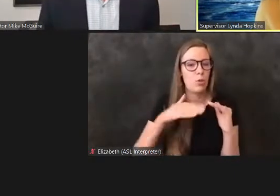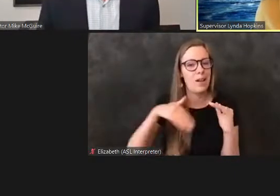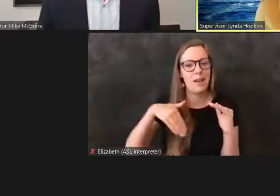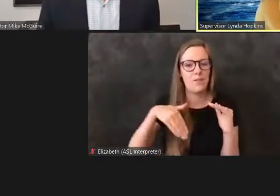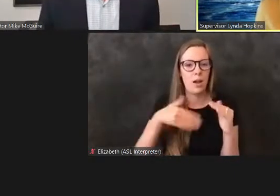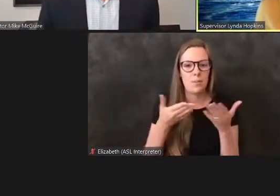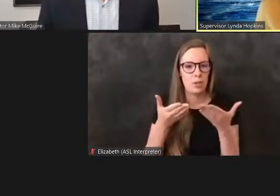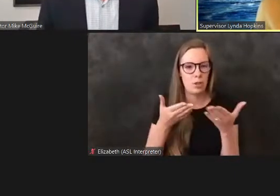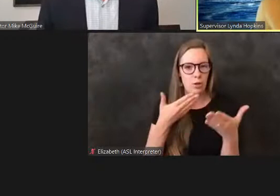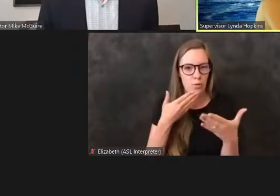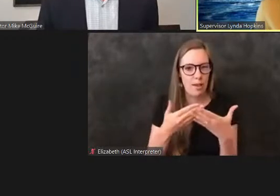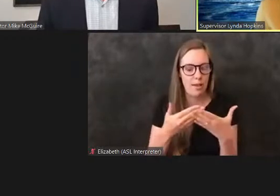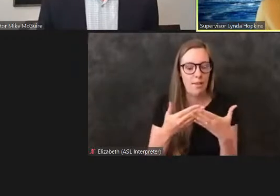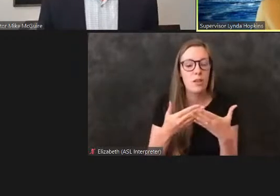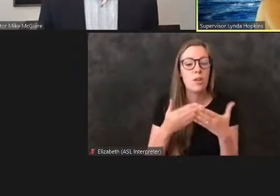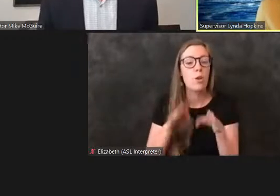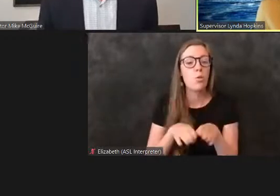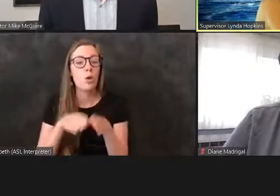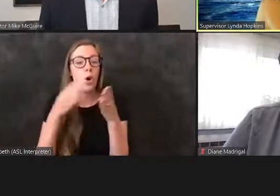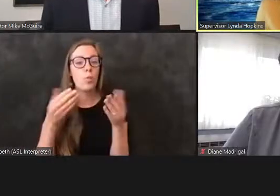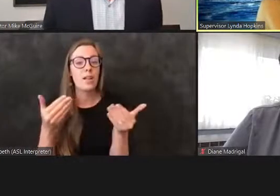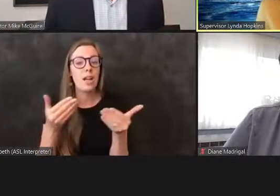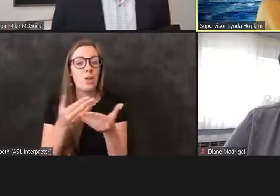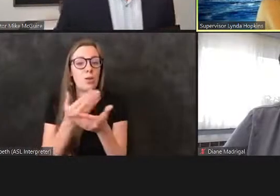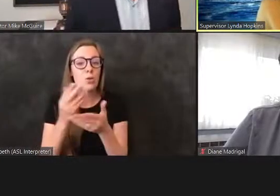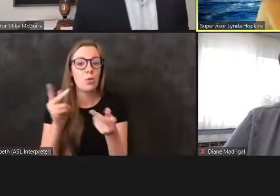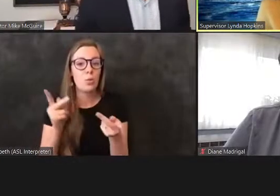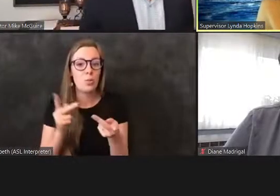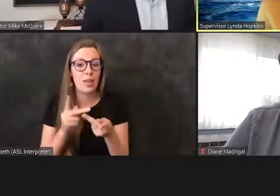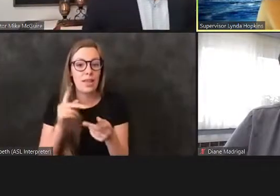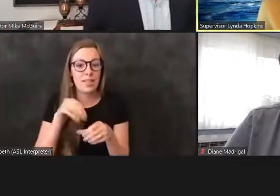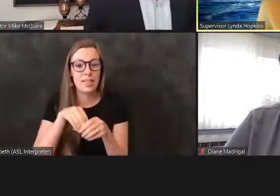Las comisiones de comunidades desatendidas esta semana anunciaba la apertura de la